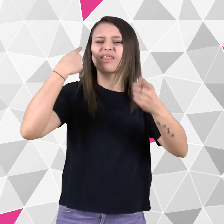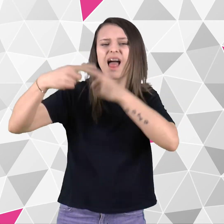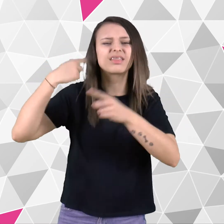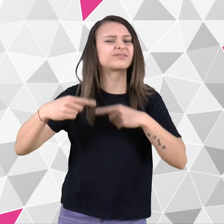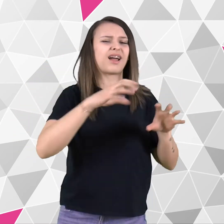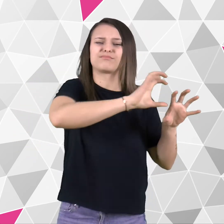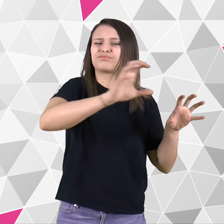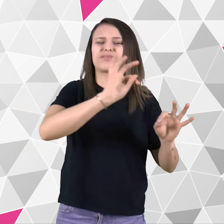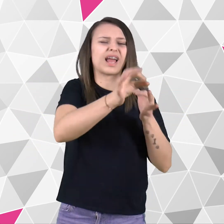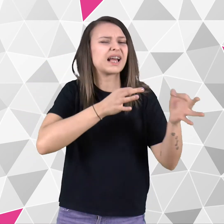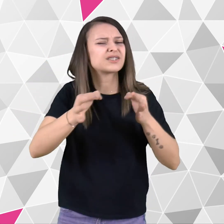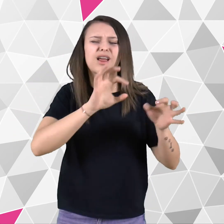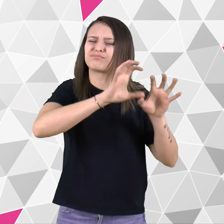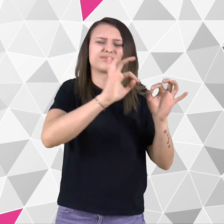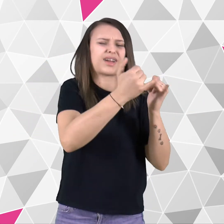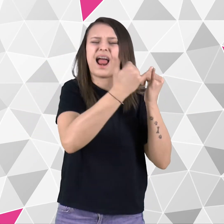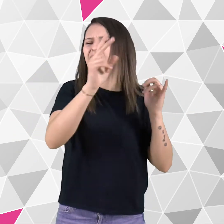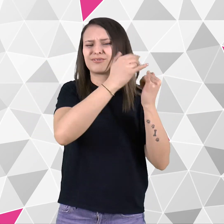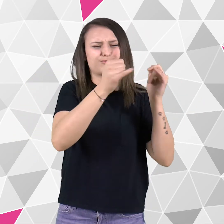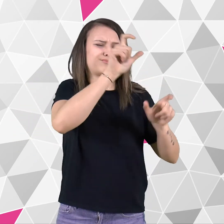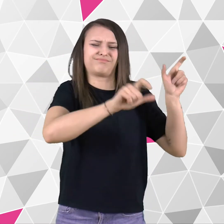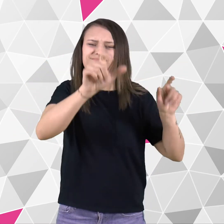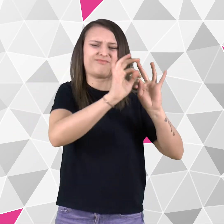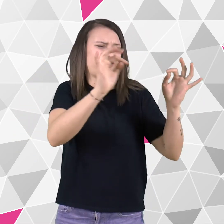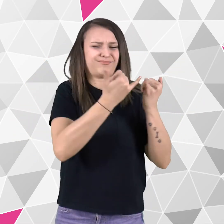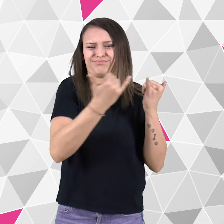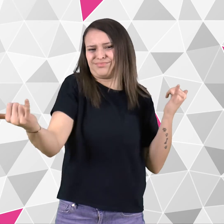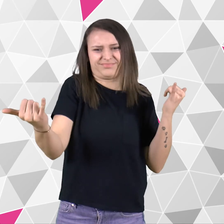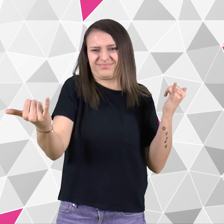kulturą, tradycją, historią i wieloma innymi, indywidualnymi kwestiami.